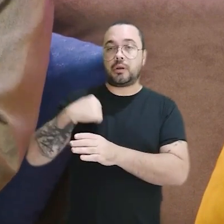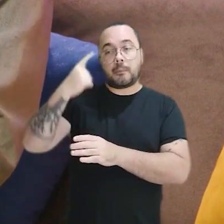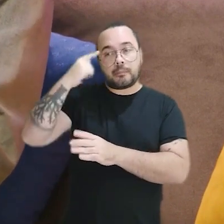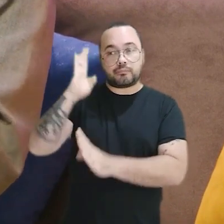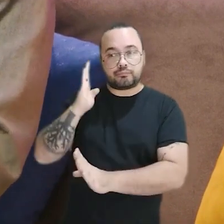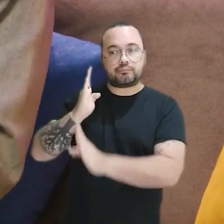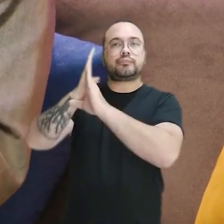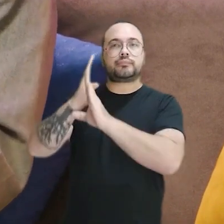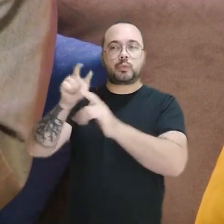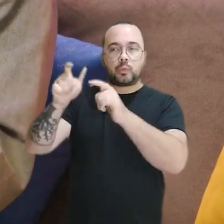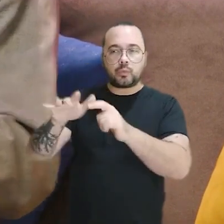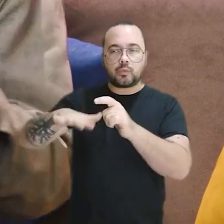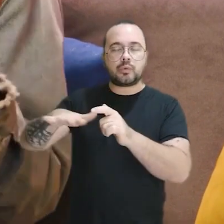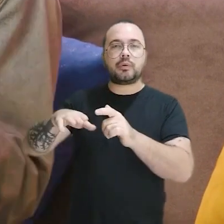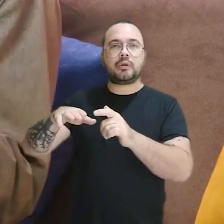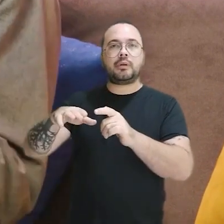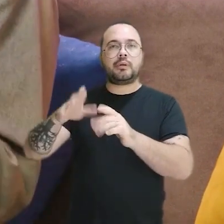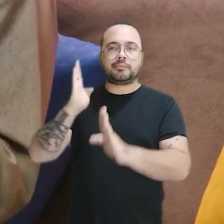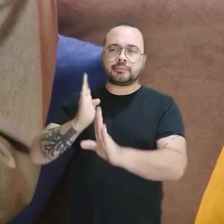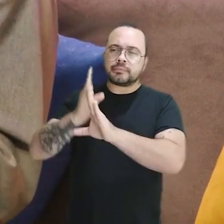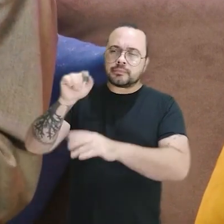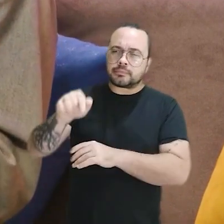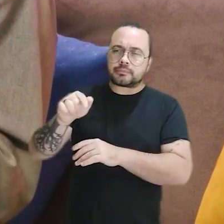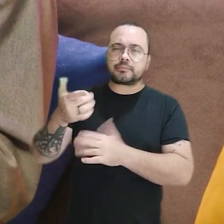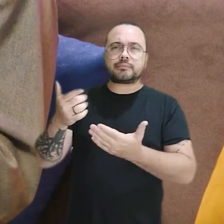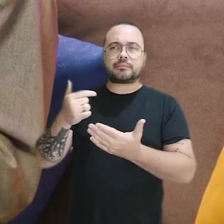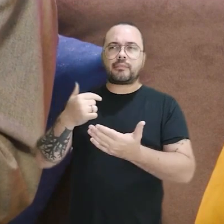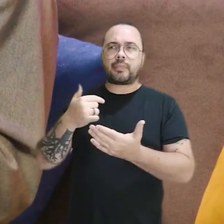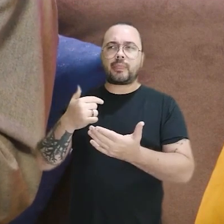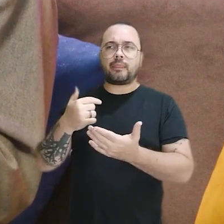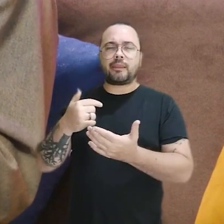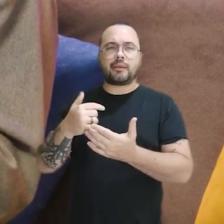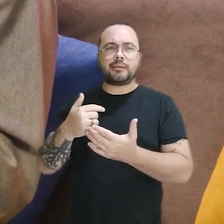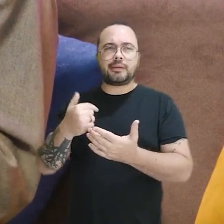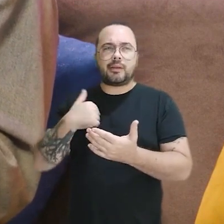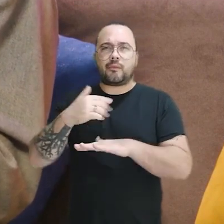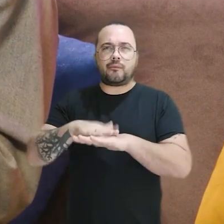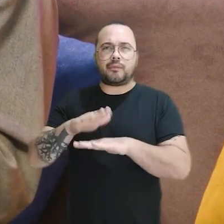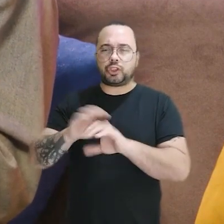eu descobri uma parada que... Eu não fiz quem se apresenta lá, entendeu? Não fiz o show do Camejo,